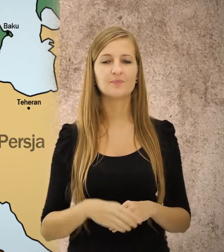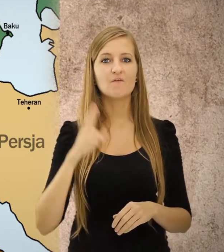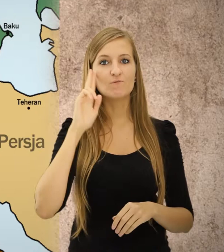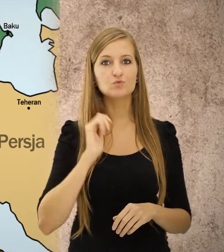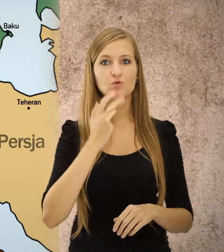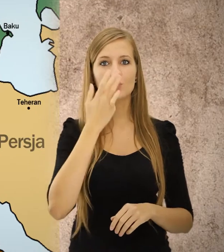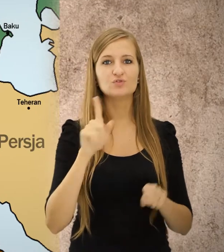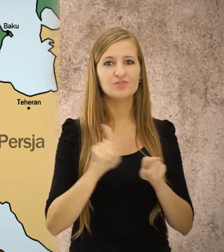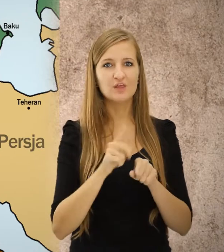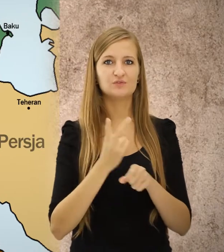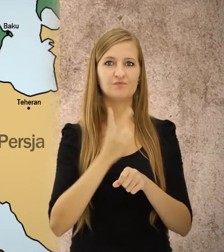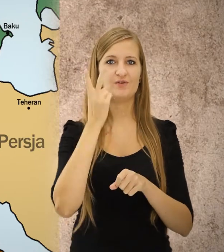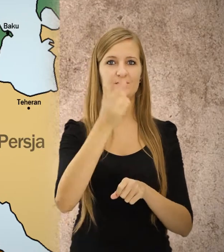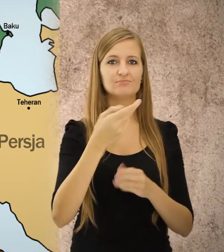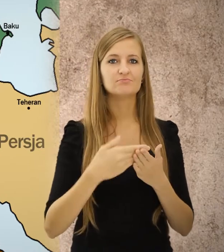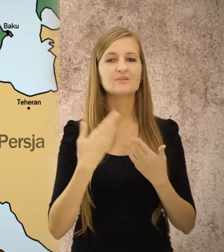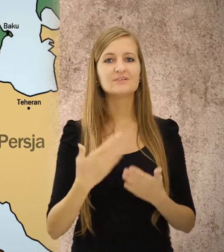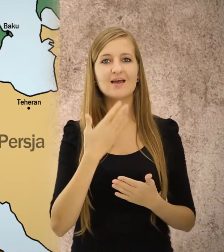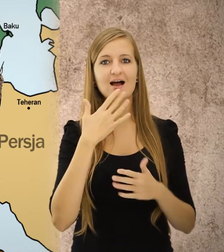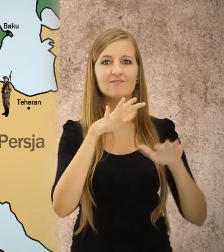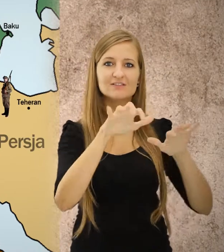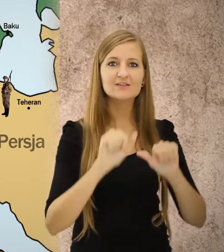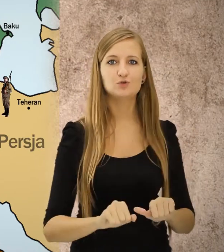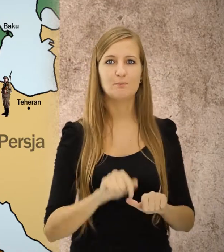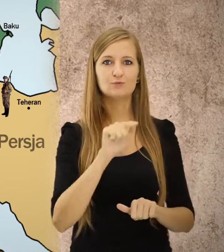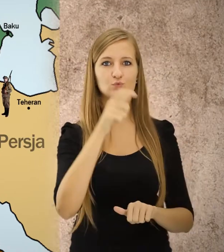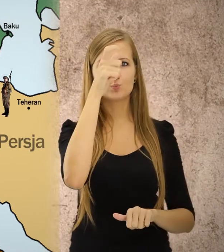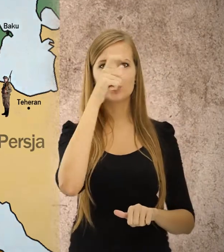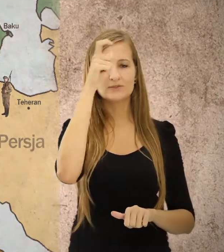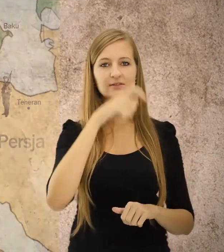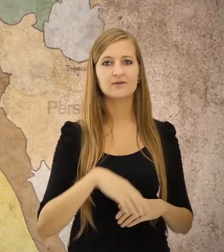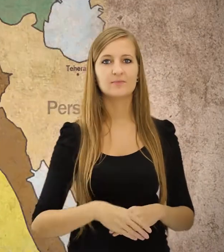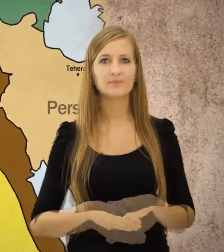Wojska rosyjskie weszły do Persji, żeby powstrzymać Turków.